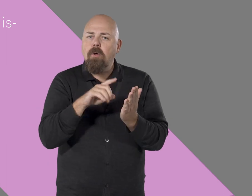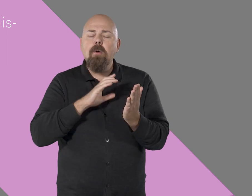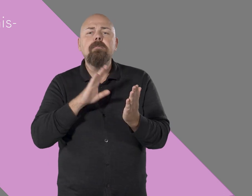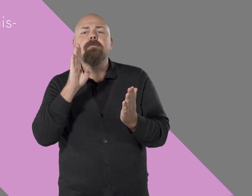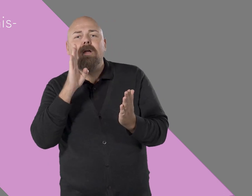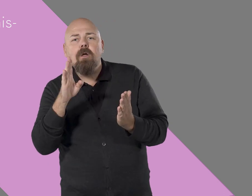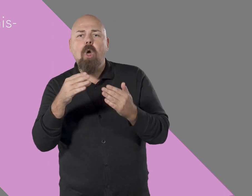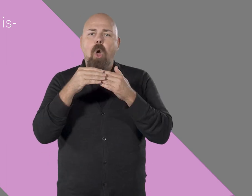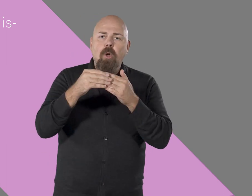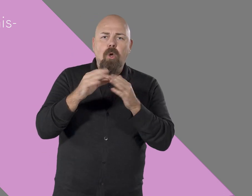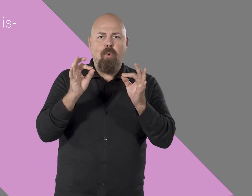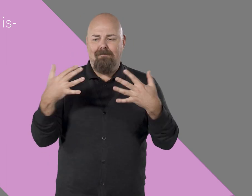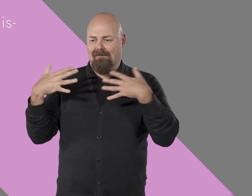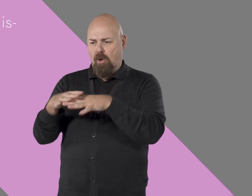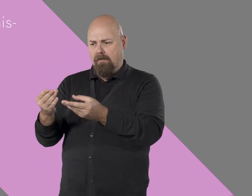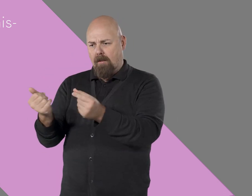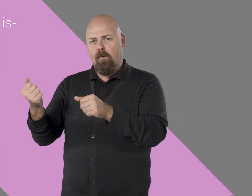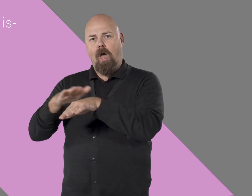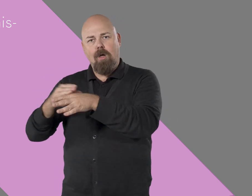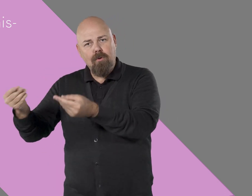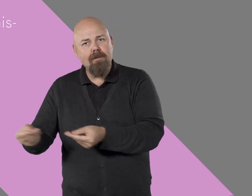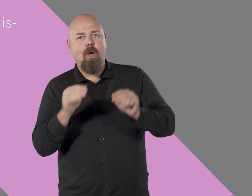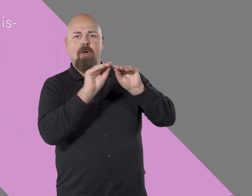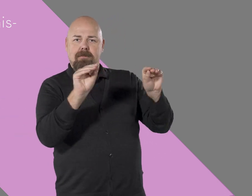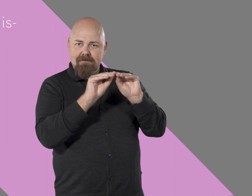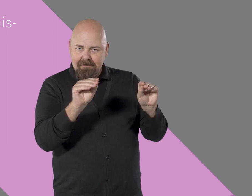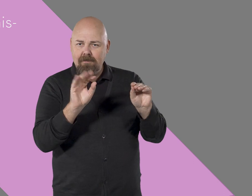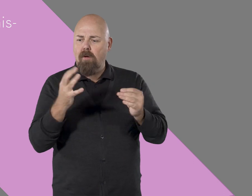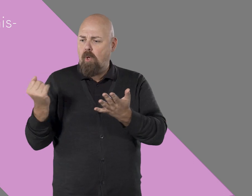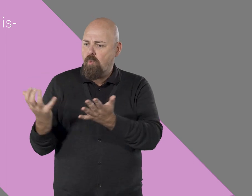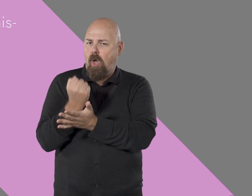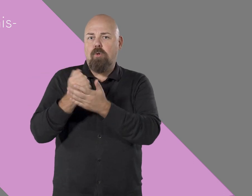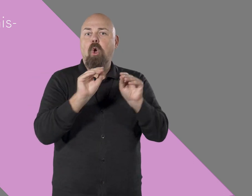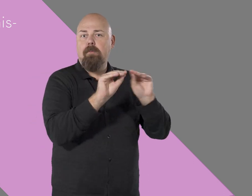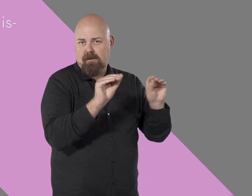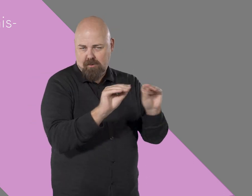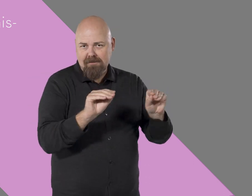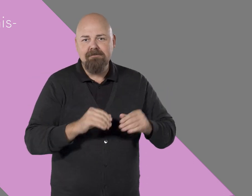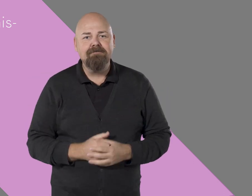joka sisältää ohjeita verkkomateriaalin käyttöön - sekä vinkkejä sen hyödyntämiseen opetuksessa.